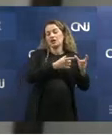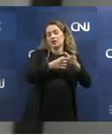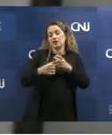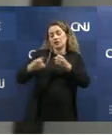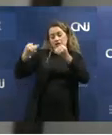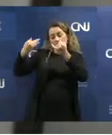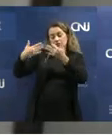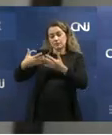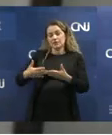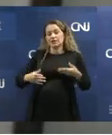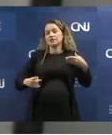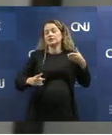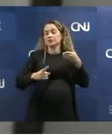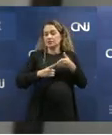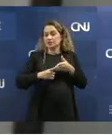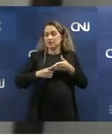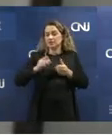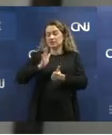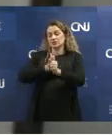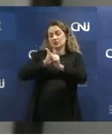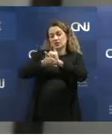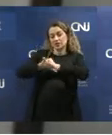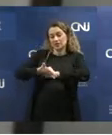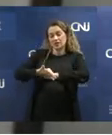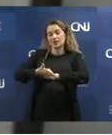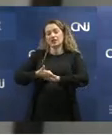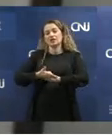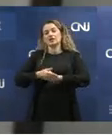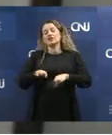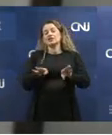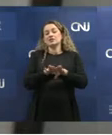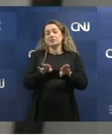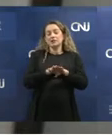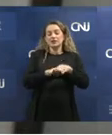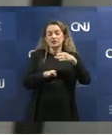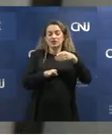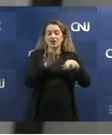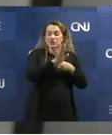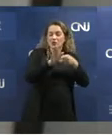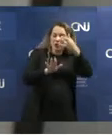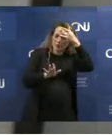com intenção de retardar, de procrastinar e prejudicar o réu. De forma alguma